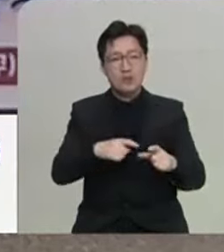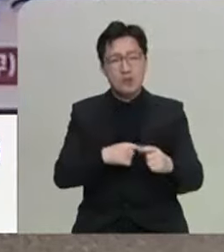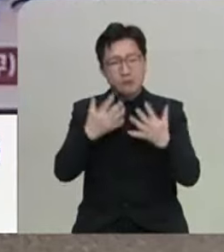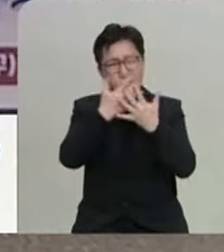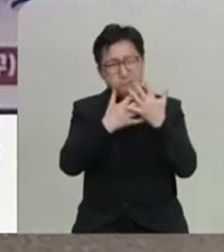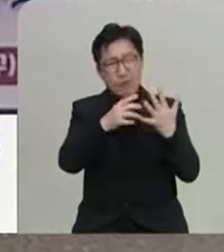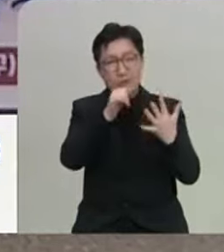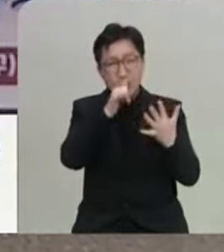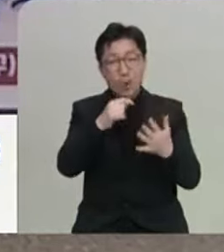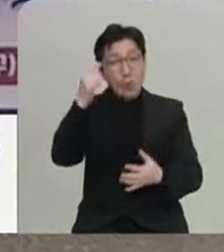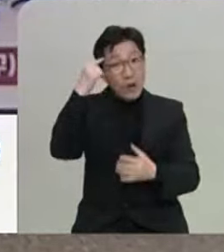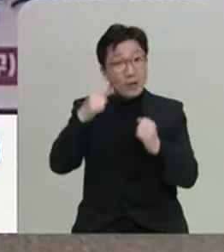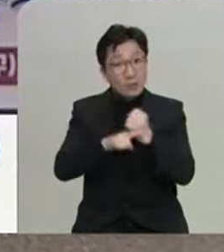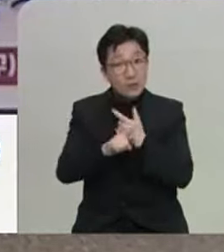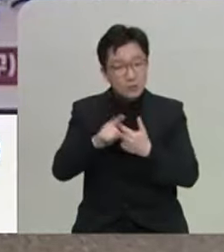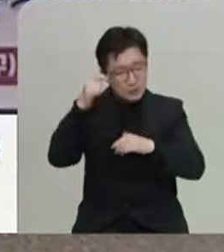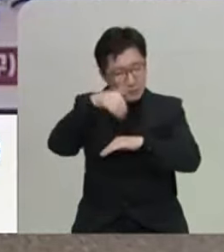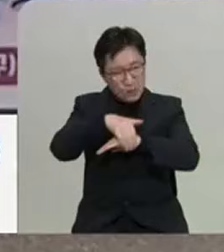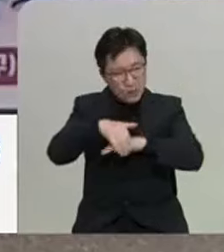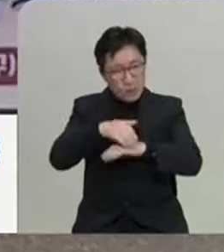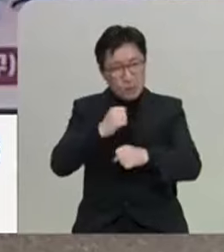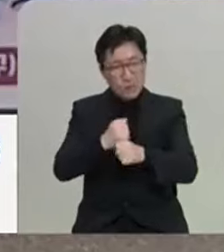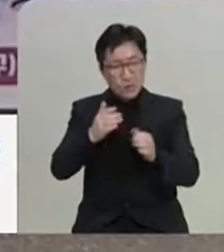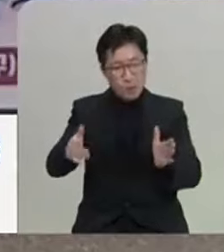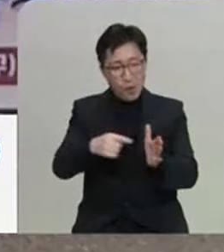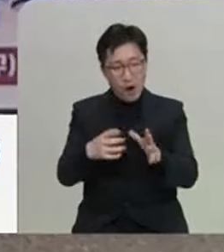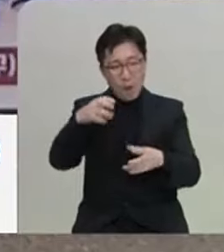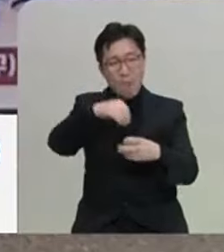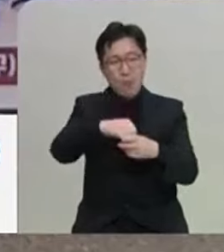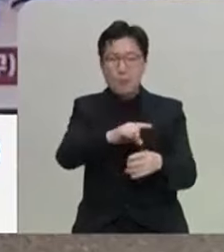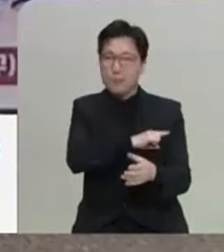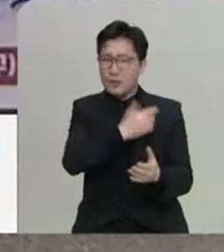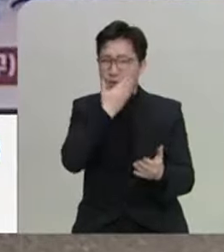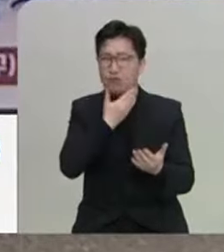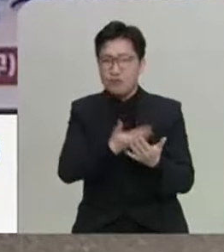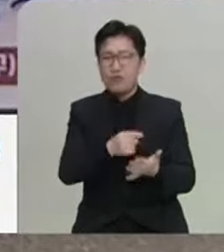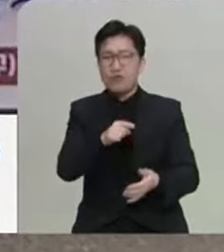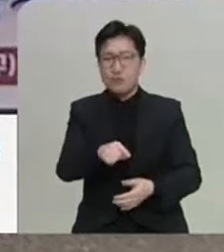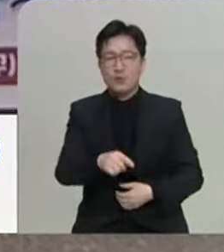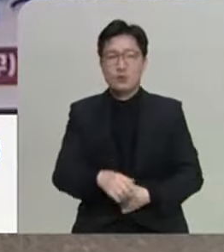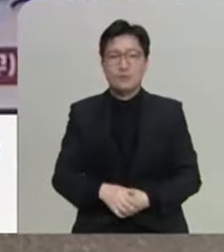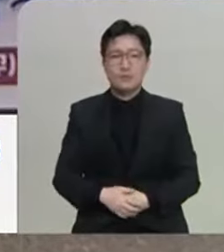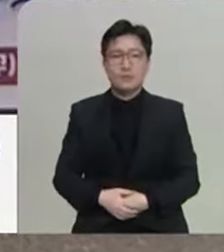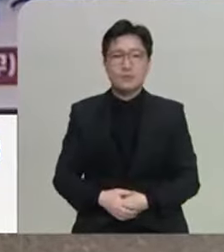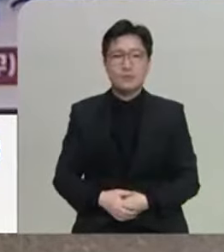정부의 고속도로 건설계획에 전북 구간을 포함시키는 것이 시급한 과제로 꼽히고 있습니다.